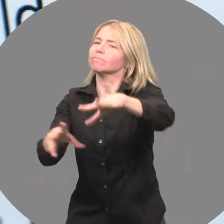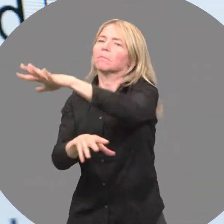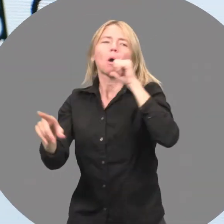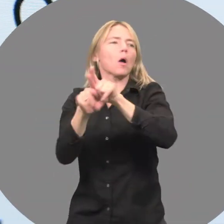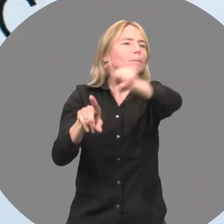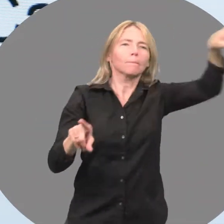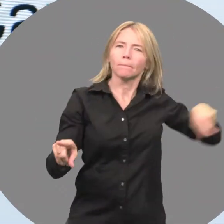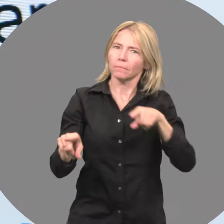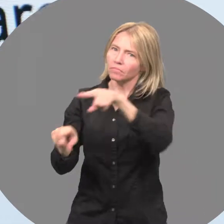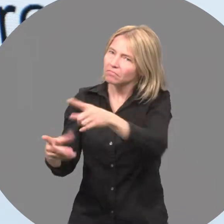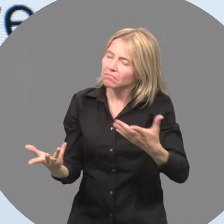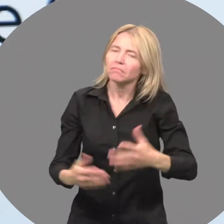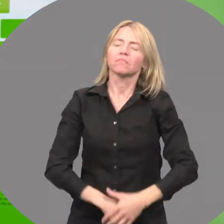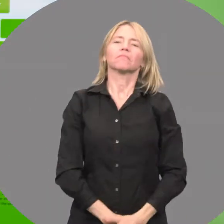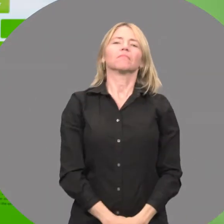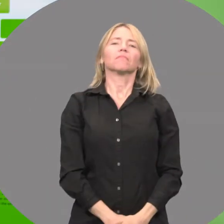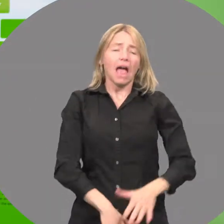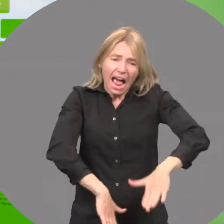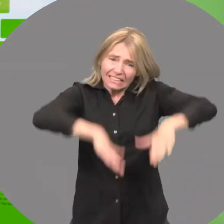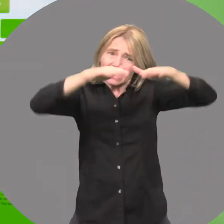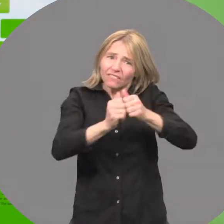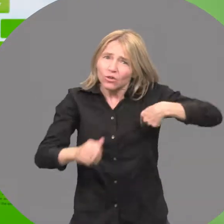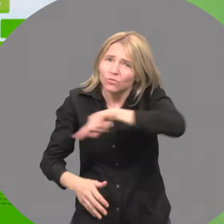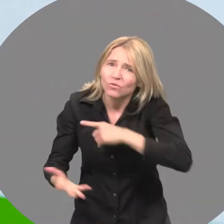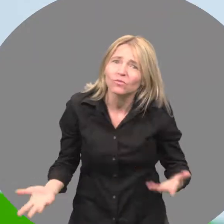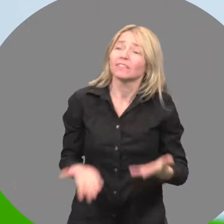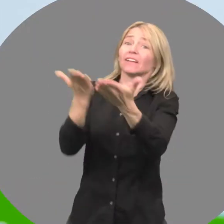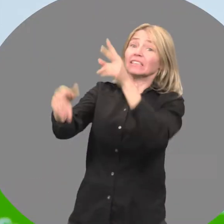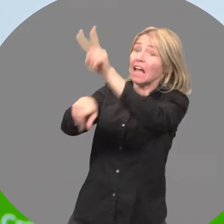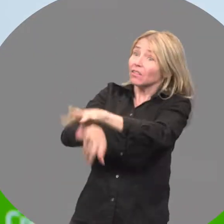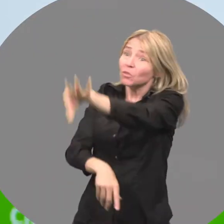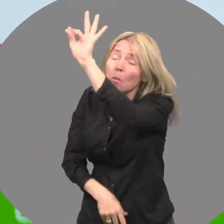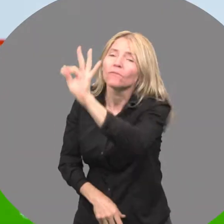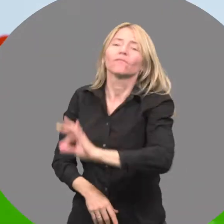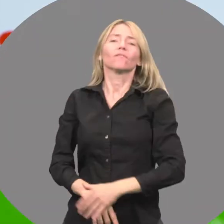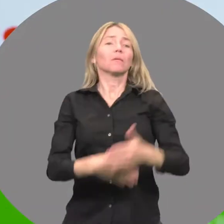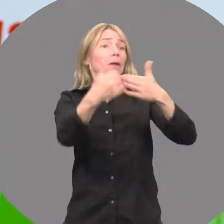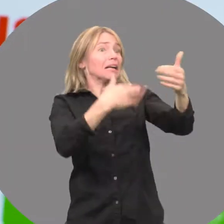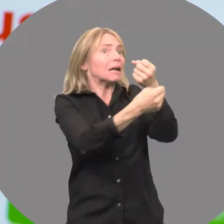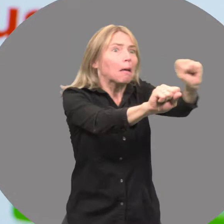de services de garde hors de l'ordinaire. Il y a un registre sur le site Web de Family and Child Care Connections.